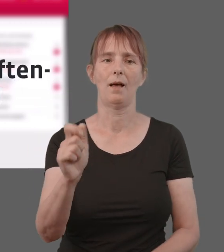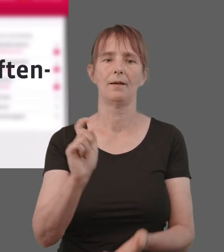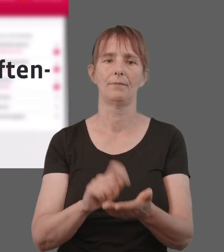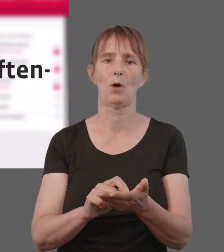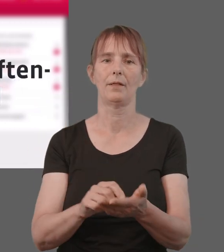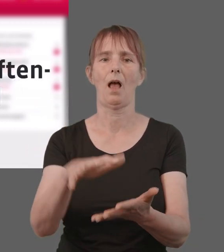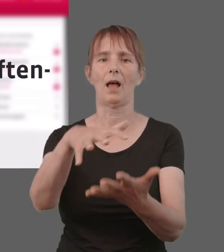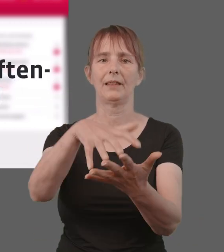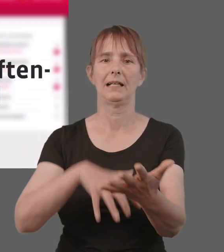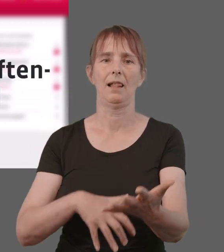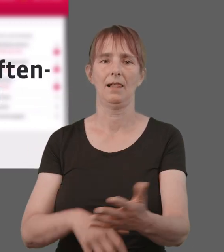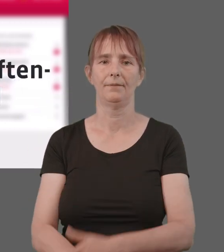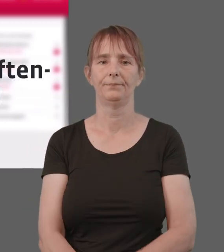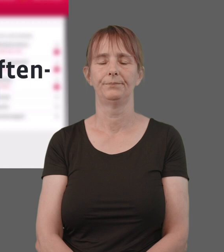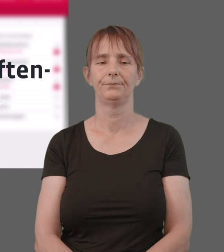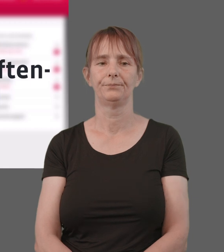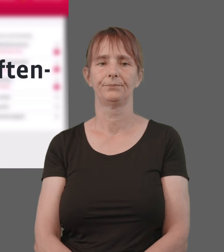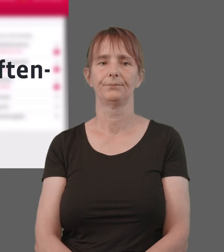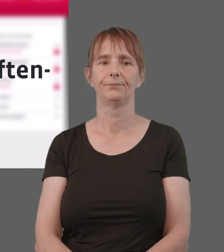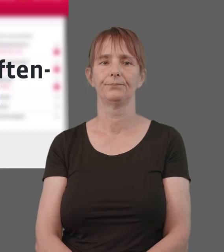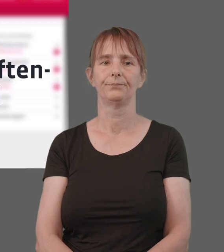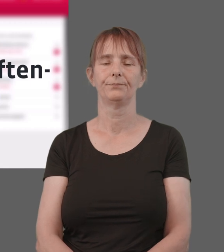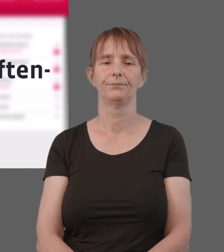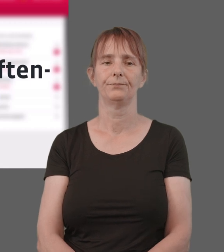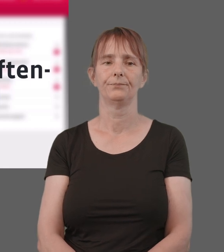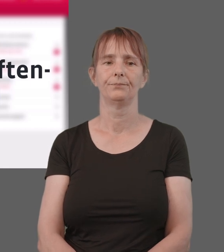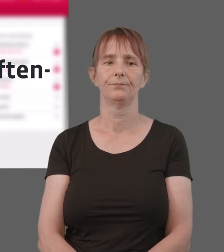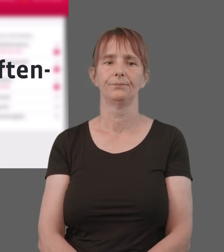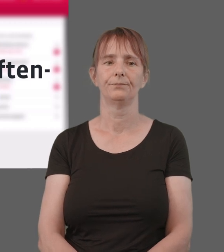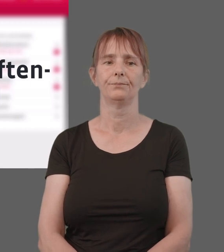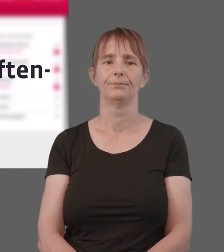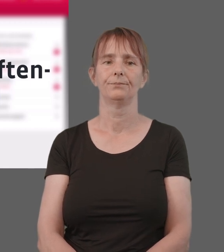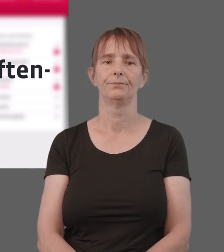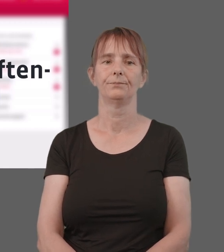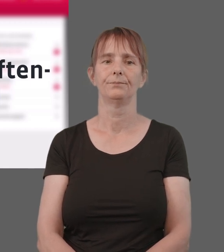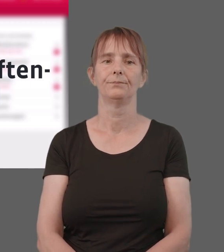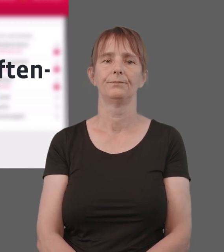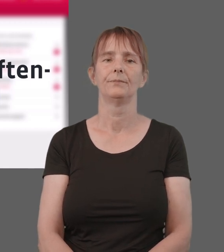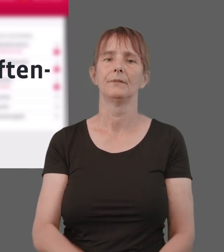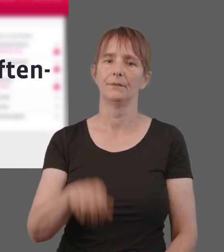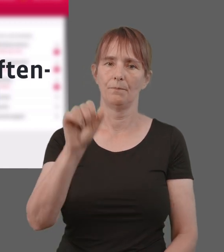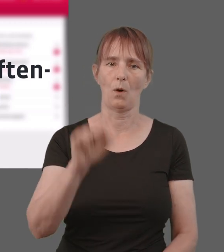direkt zu bestellen, wenn man sie in dieser Form im Rechercheportal findet, aber die Bestellung kommt